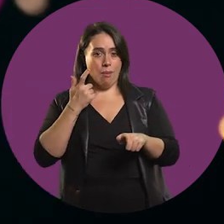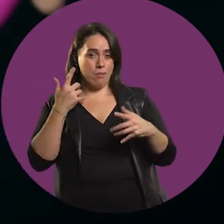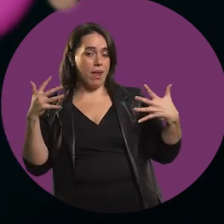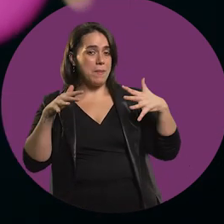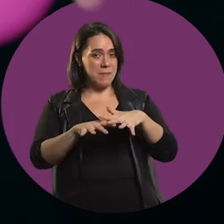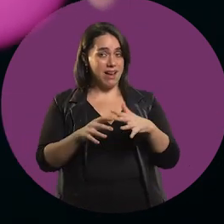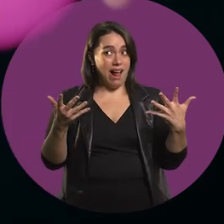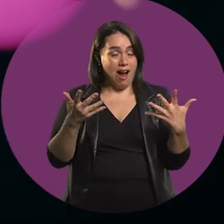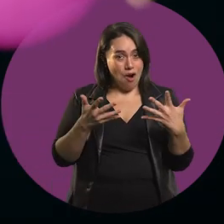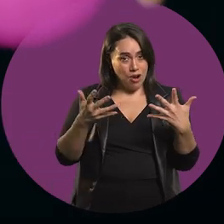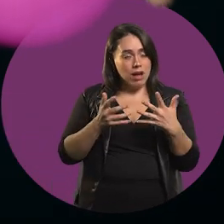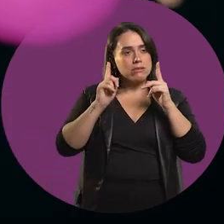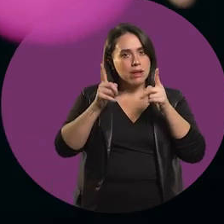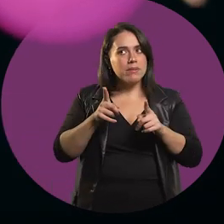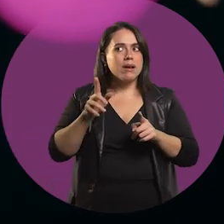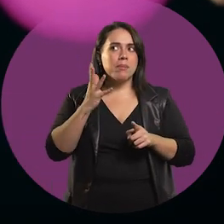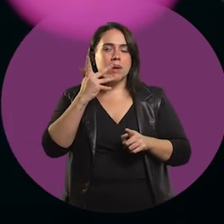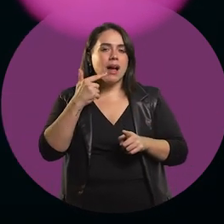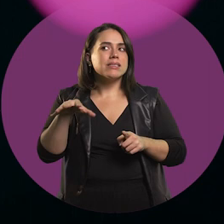Me gusta mucho escuchar música actual.